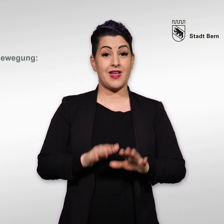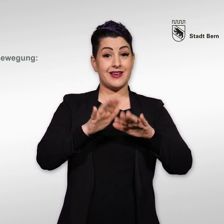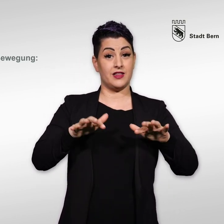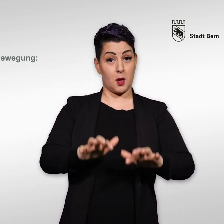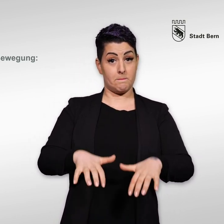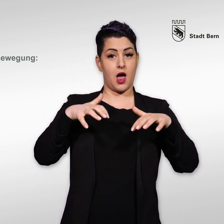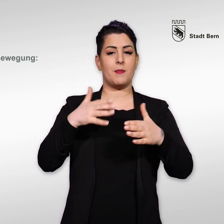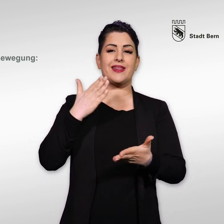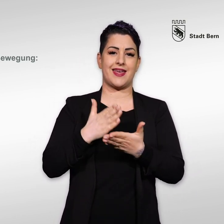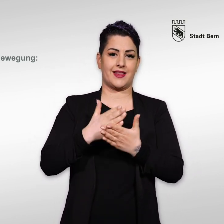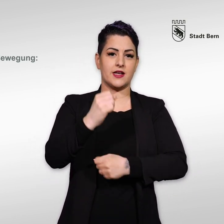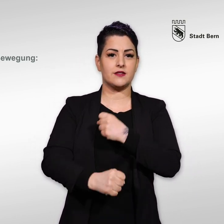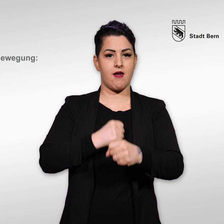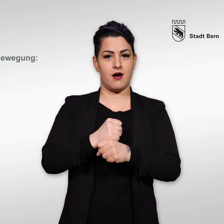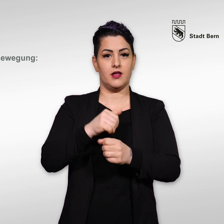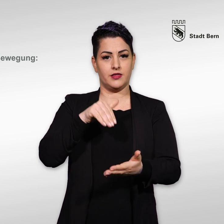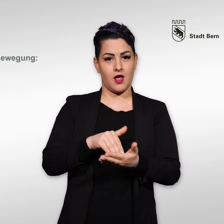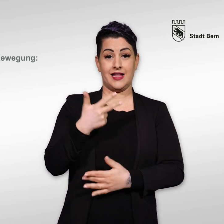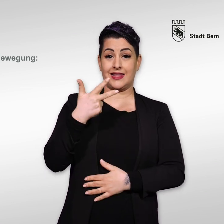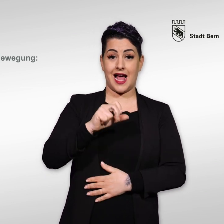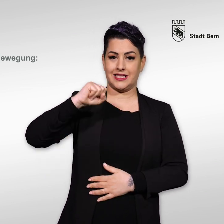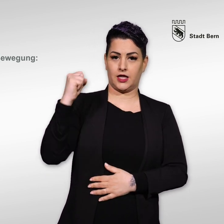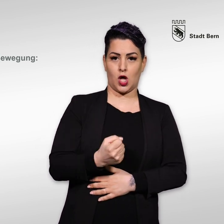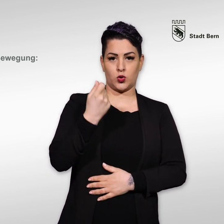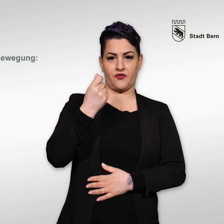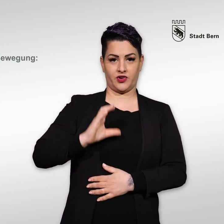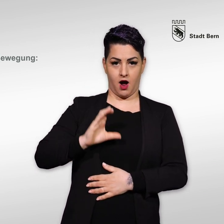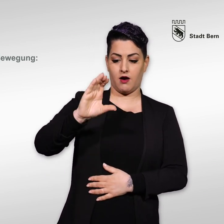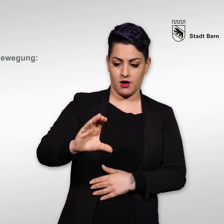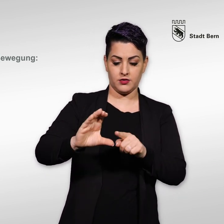Das Kinderparlament hat jedes Jahr 30‘000 Franken zur Verfügung